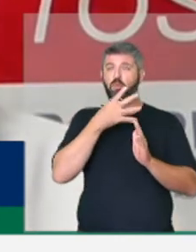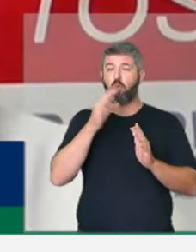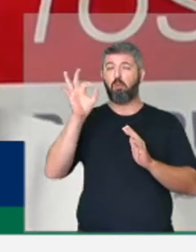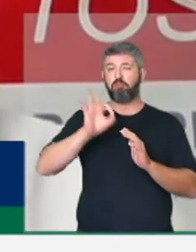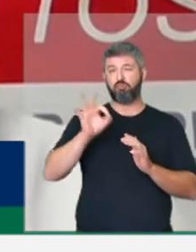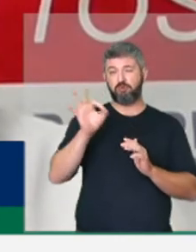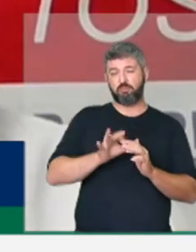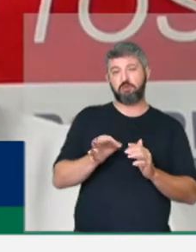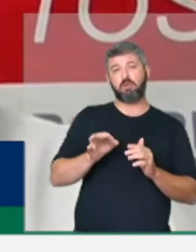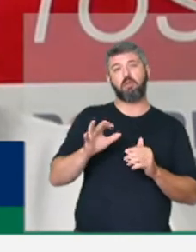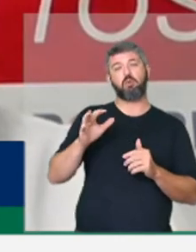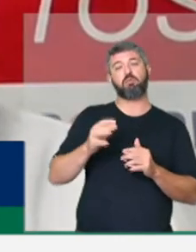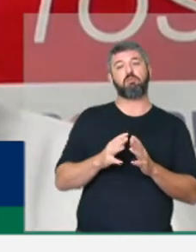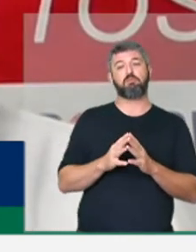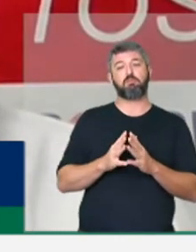SEJA É UM NEGÓCIO RAZOÁVEL.